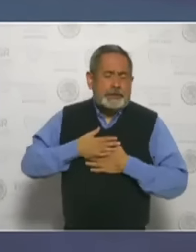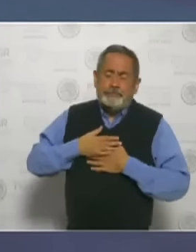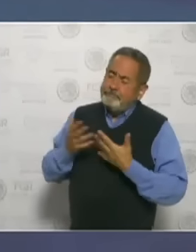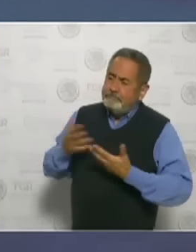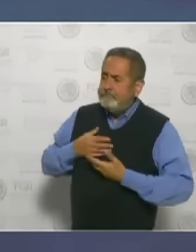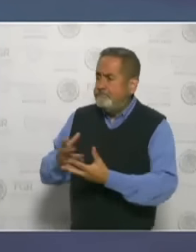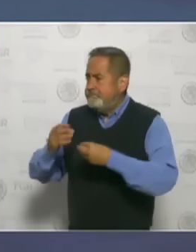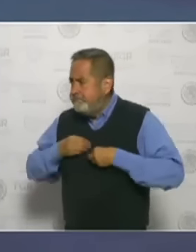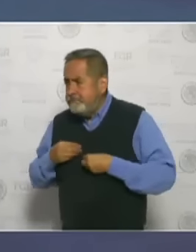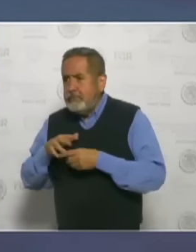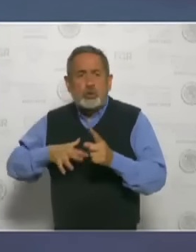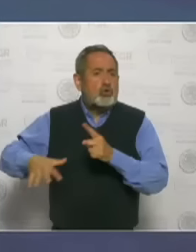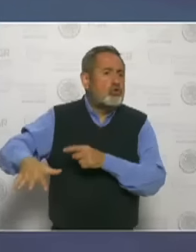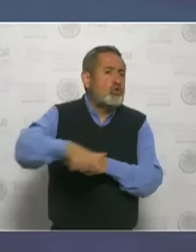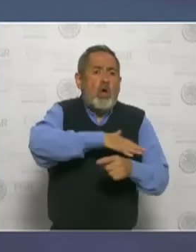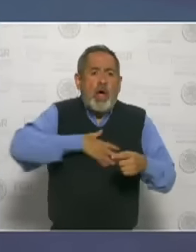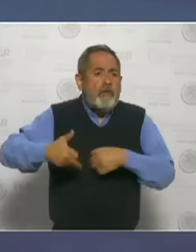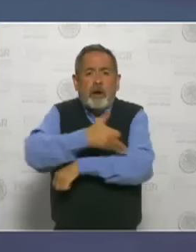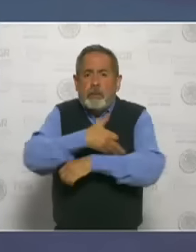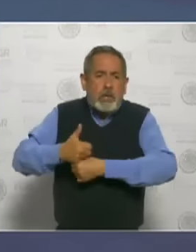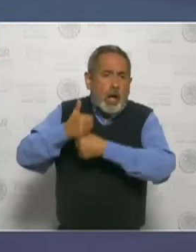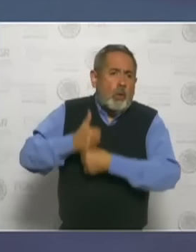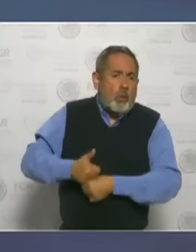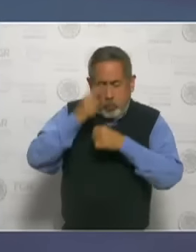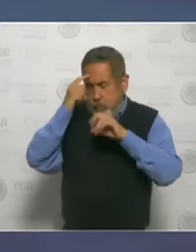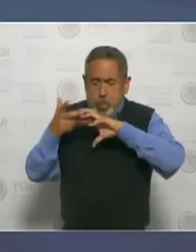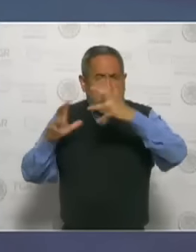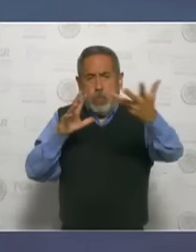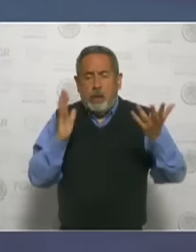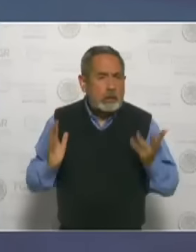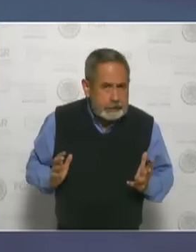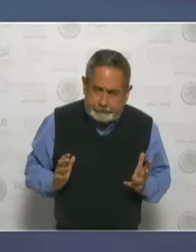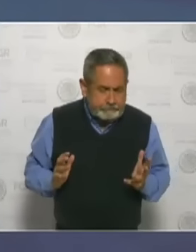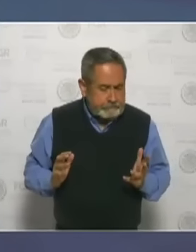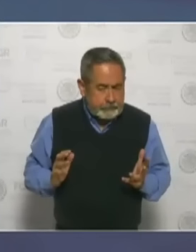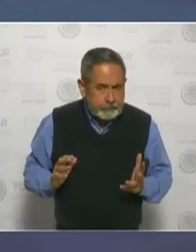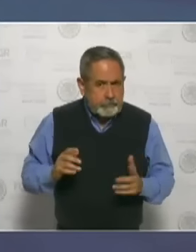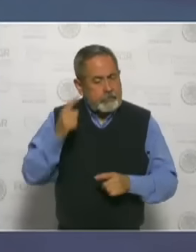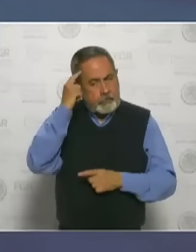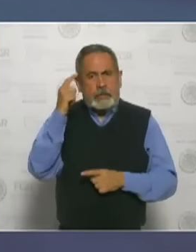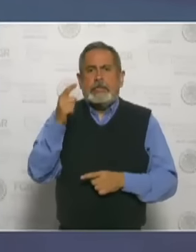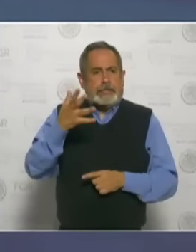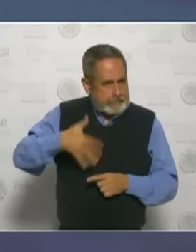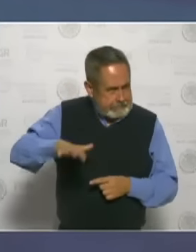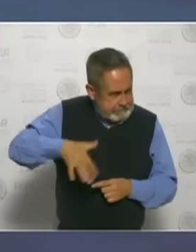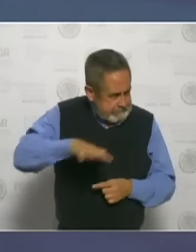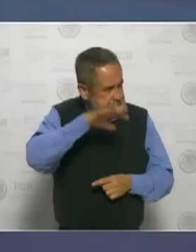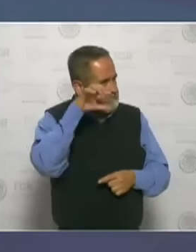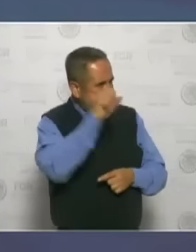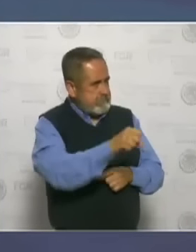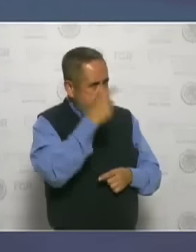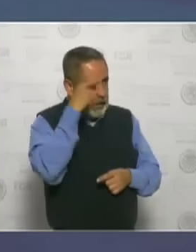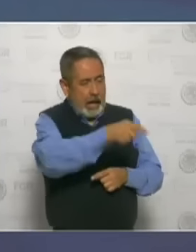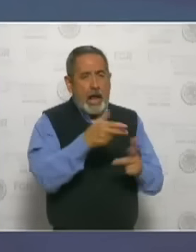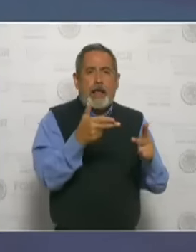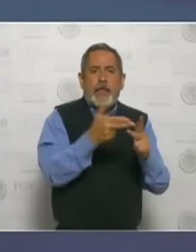para todos la familia y para la sociedad. La persecución penal del feminicidio recae